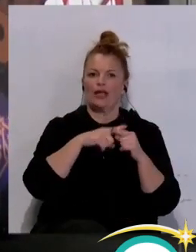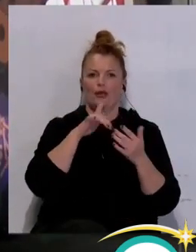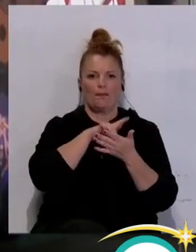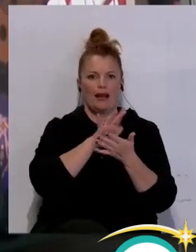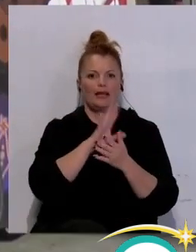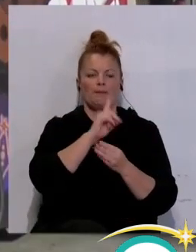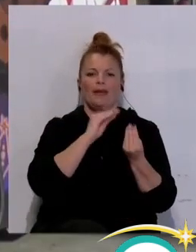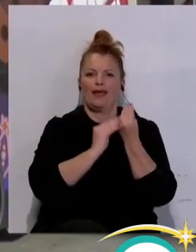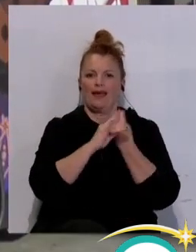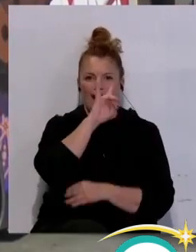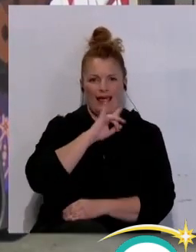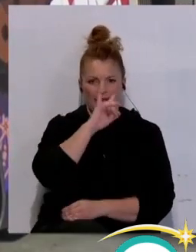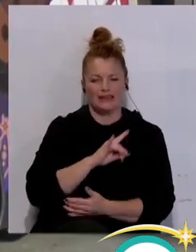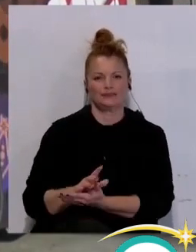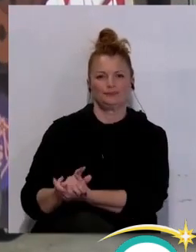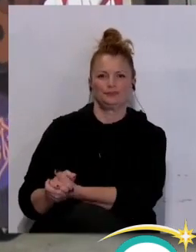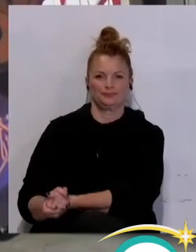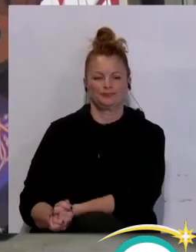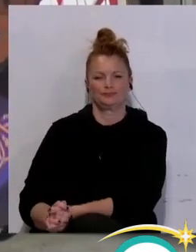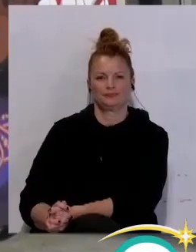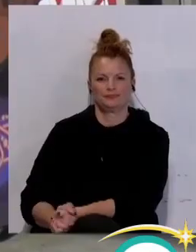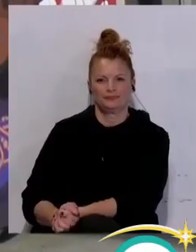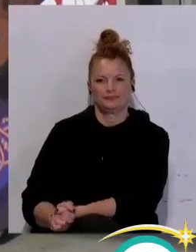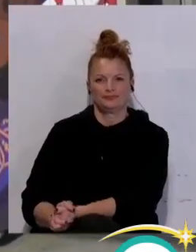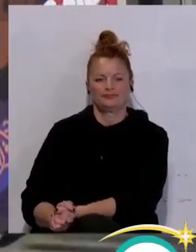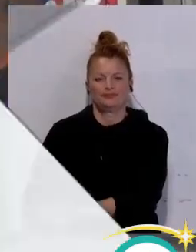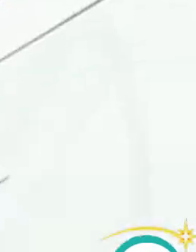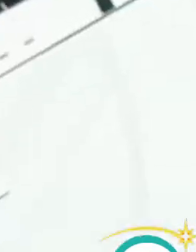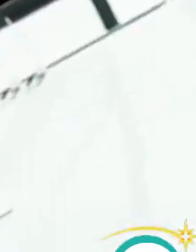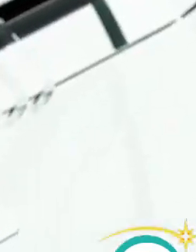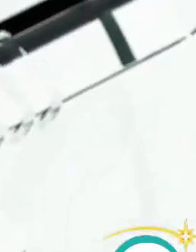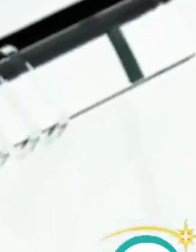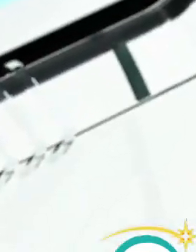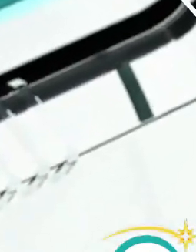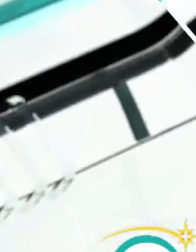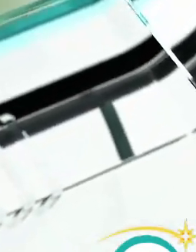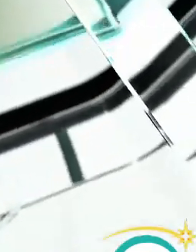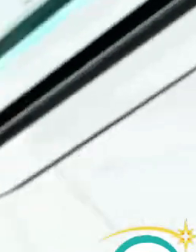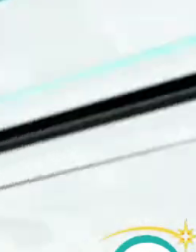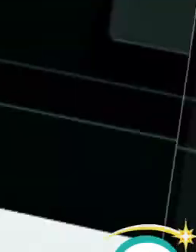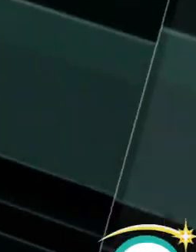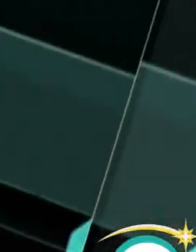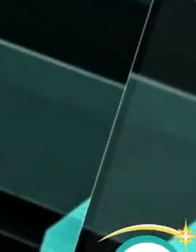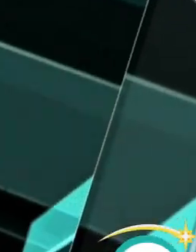[Música]